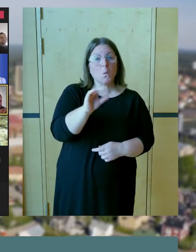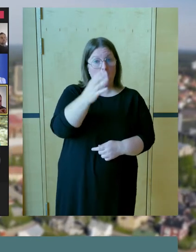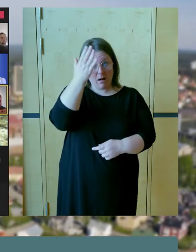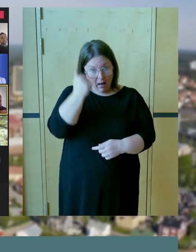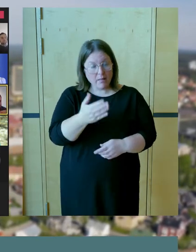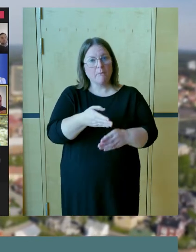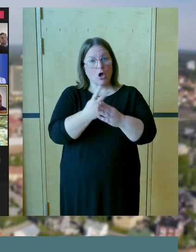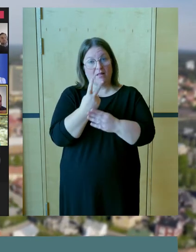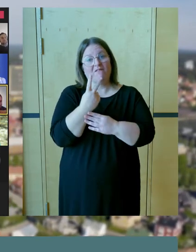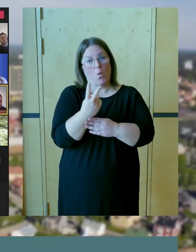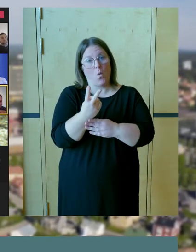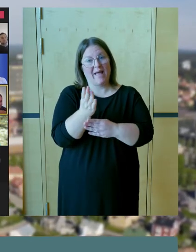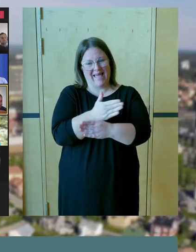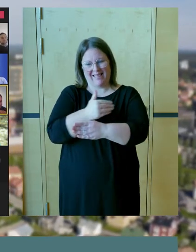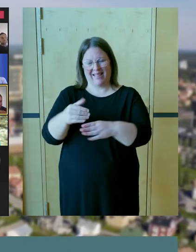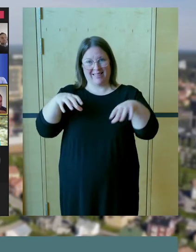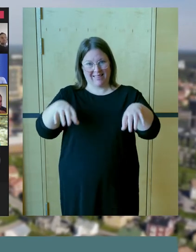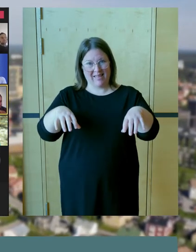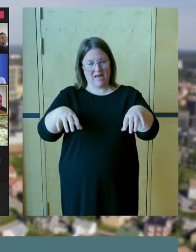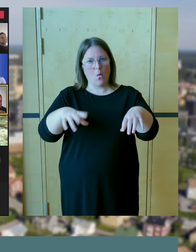Så då hoppas jag att det ska smitta av sig på skolor och liknande